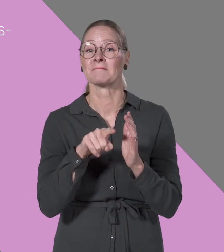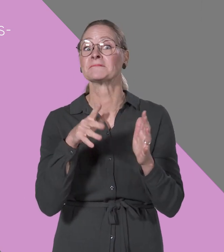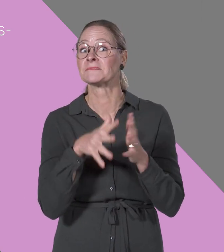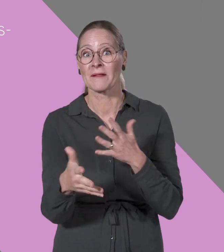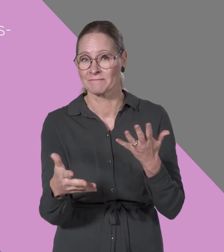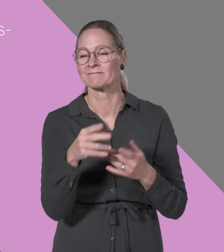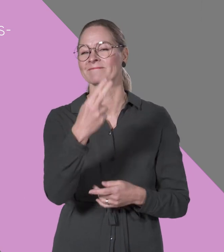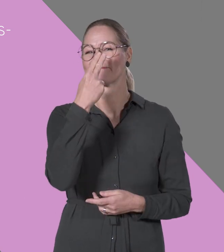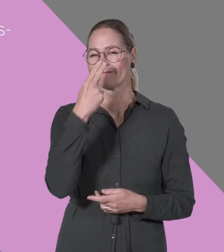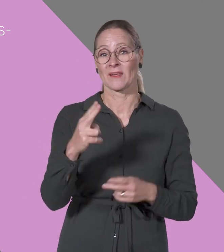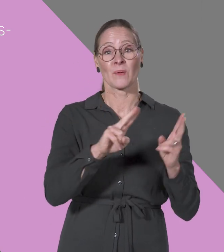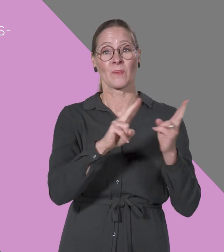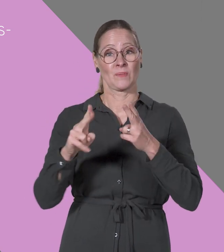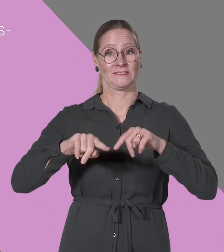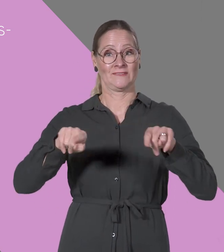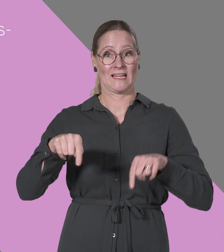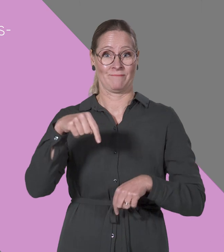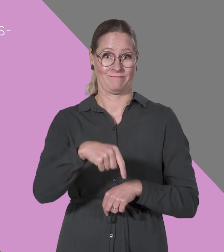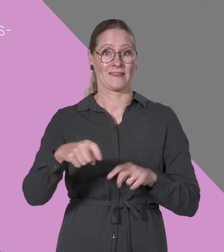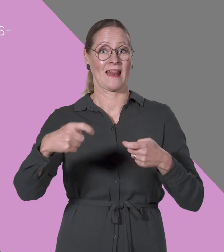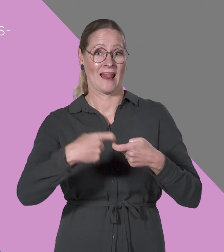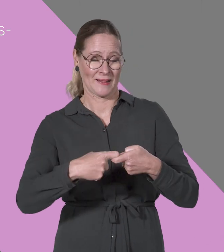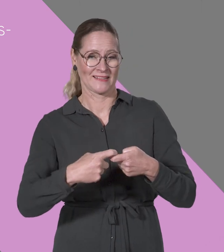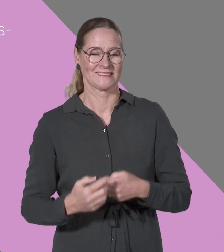Se selviää, kun katsotte uutisvideomme aiheesta oheisen linkin kautta.